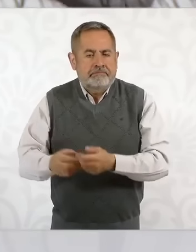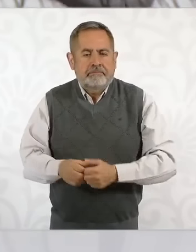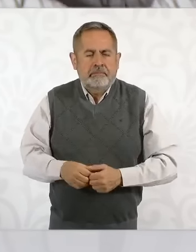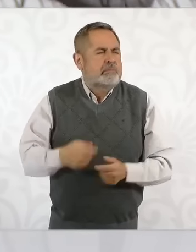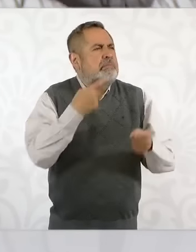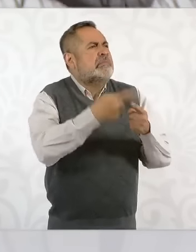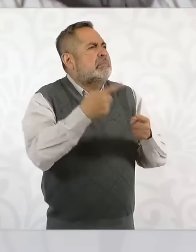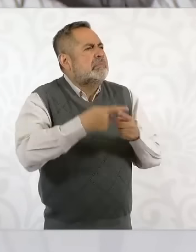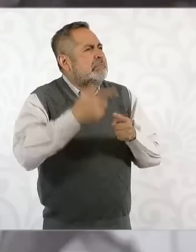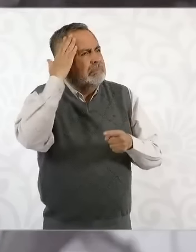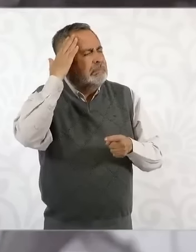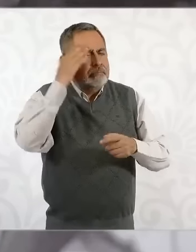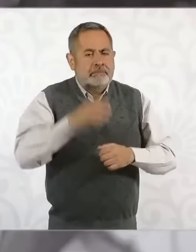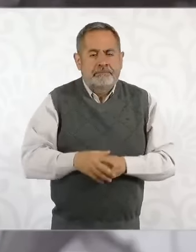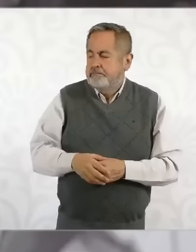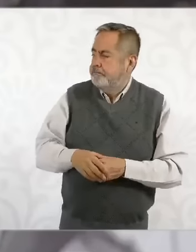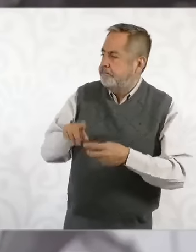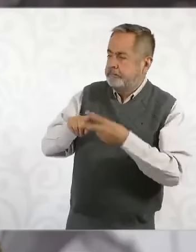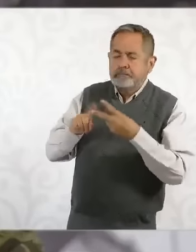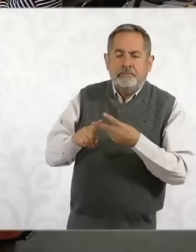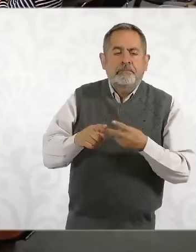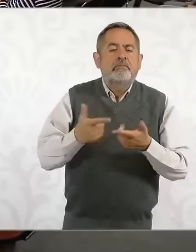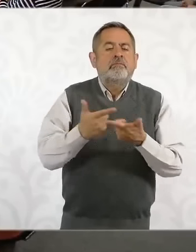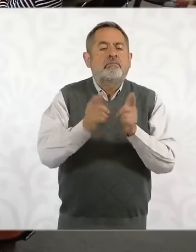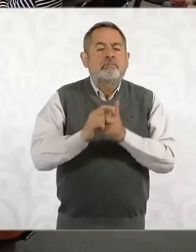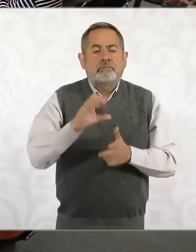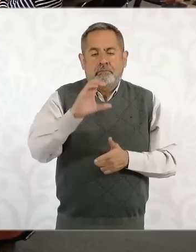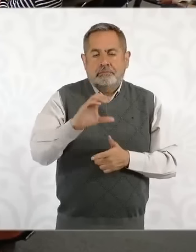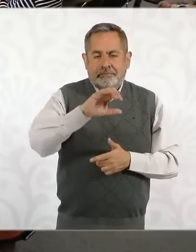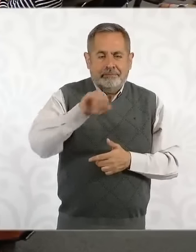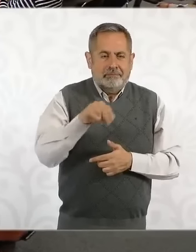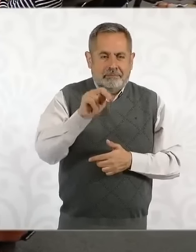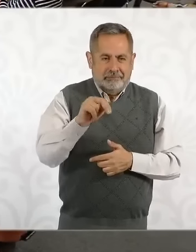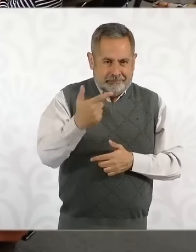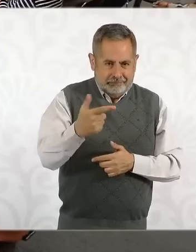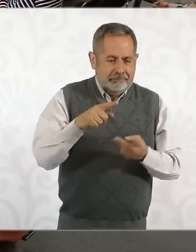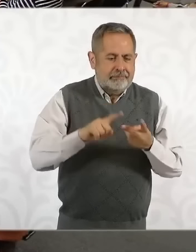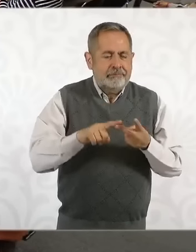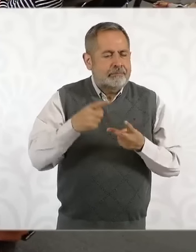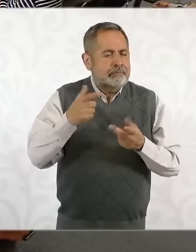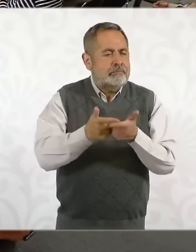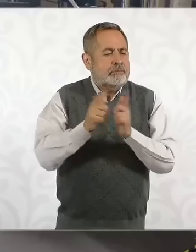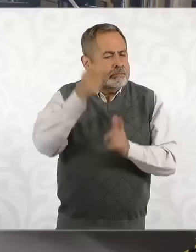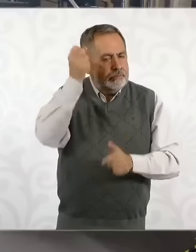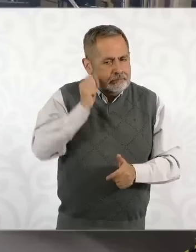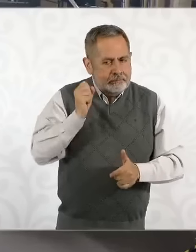Generación y el cártel de Sinaloa. Muchas gracias, secretario. Eh, presidenta, por último,